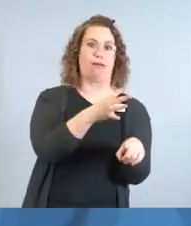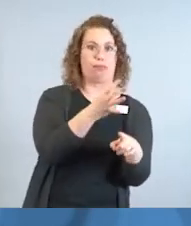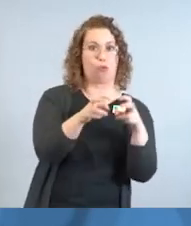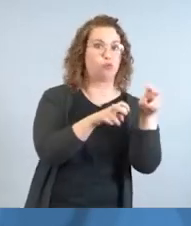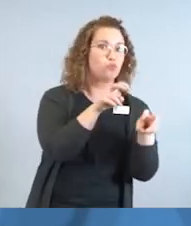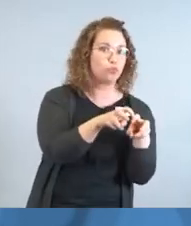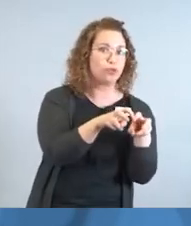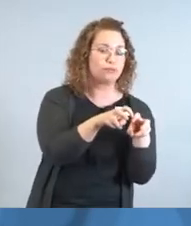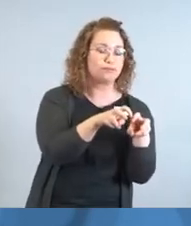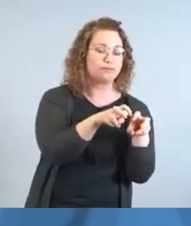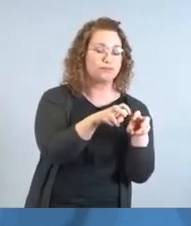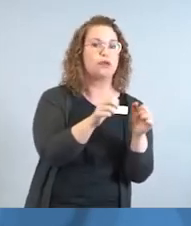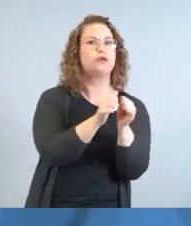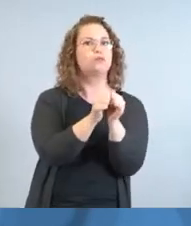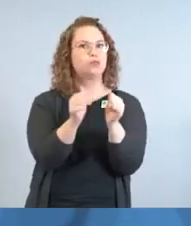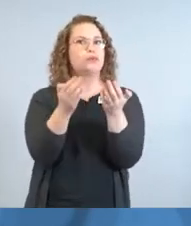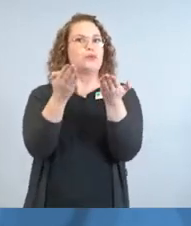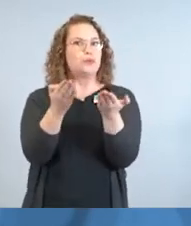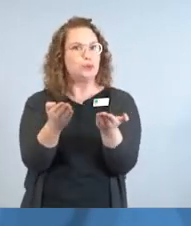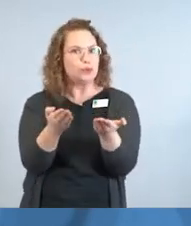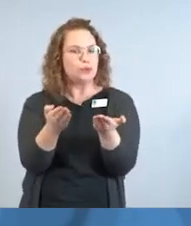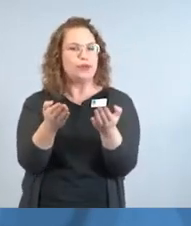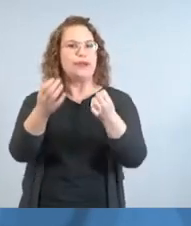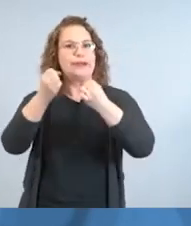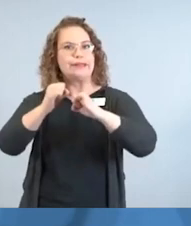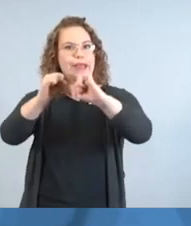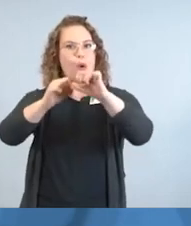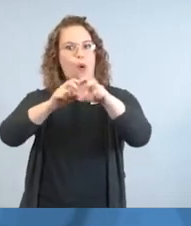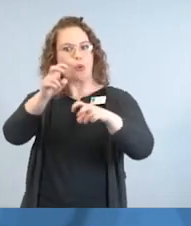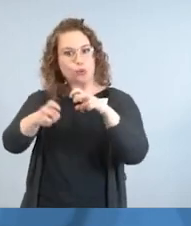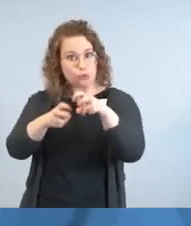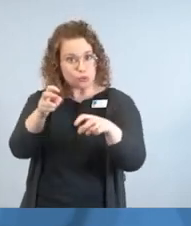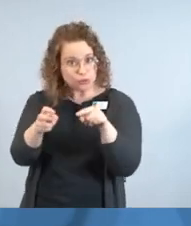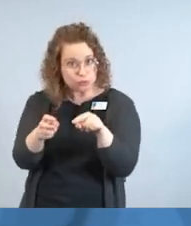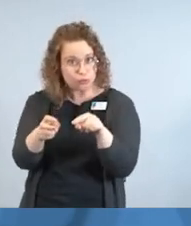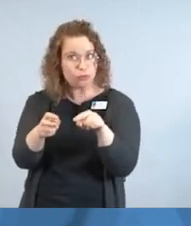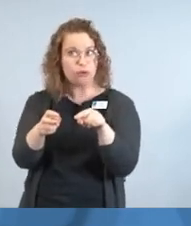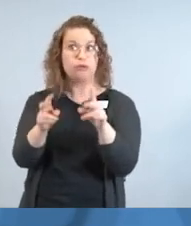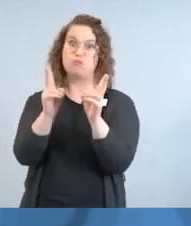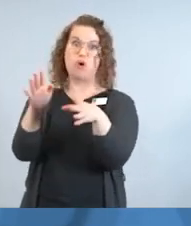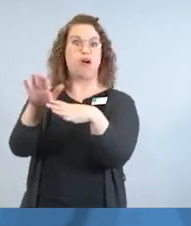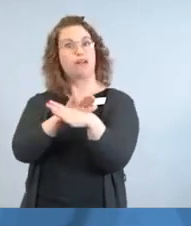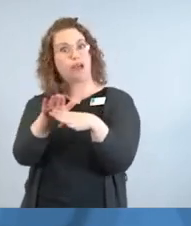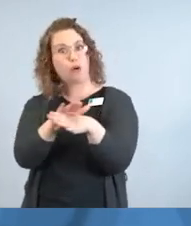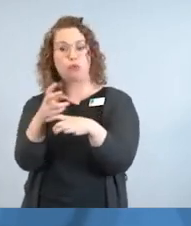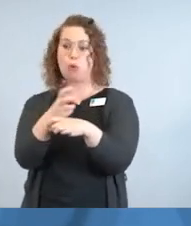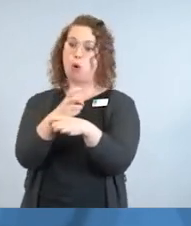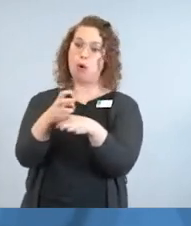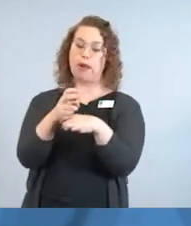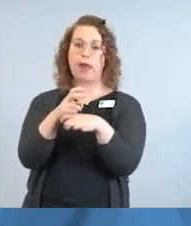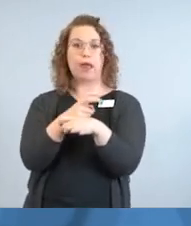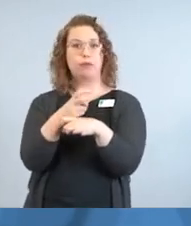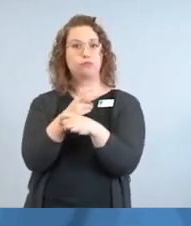Nyt tiedetään tehotutkimuksista ja käytännön kokemuksesta ja immunologisista töistä,